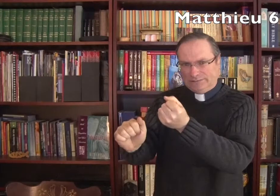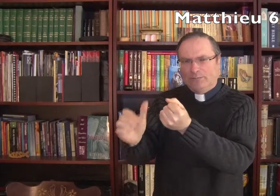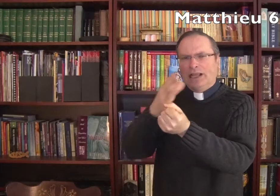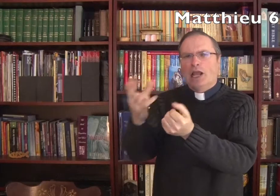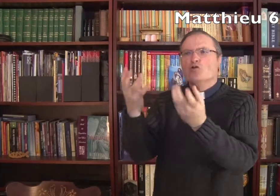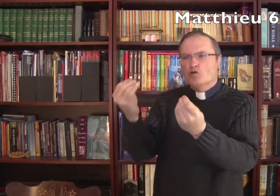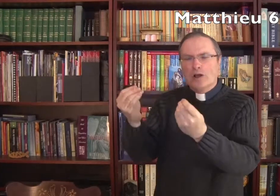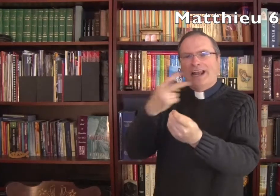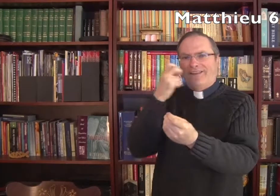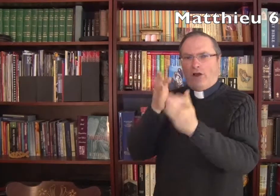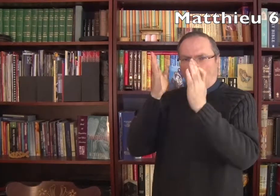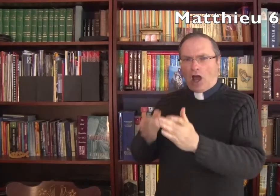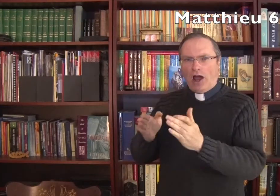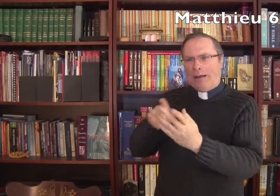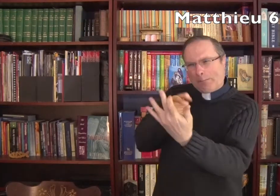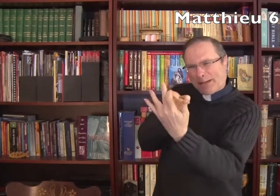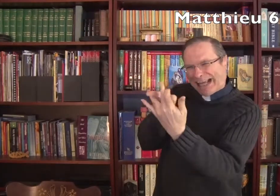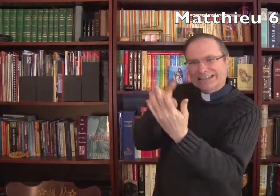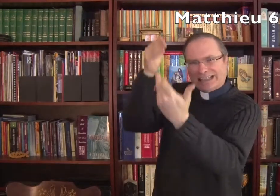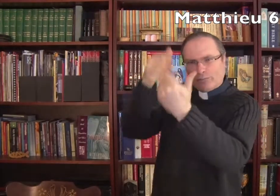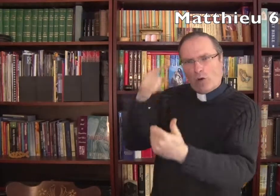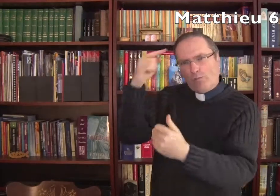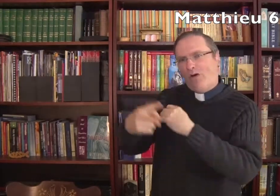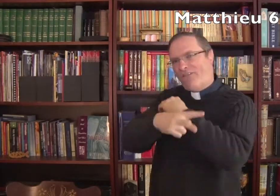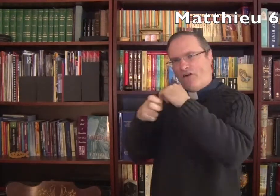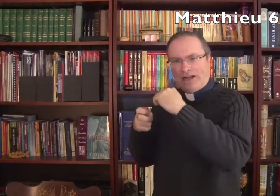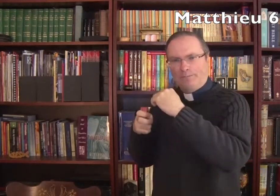et où les voleurs percent les murs pour voler,